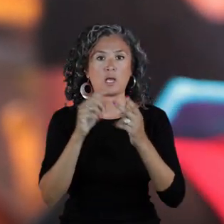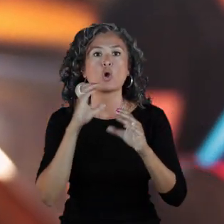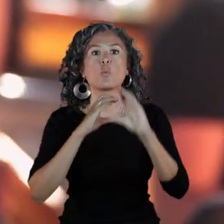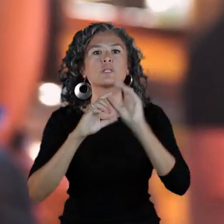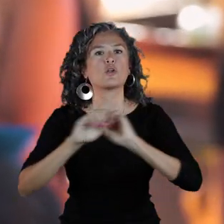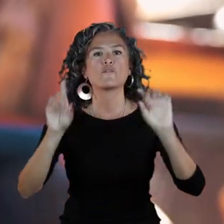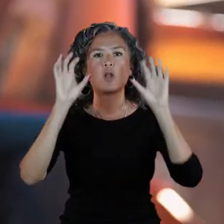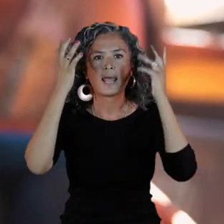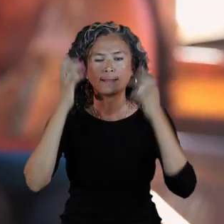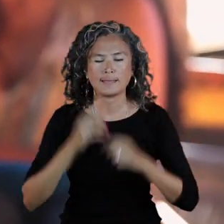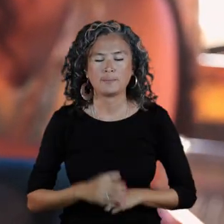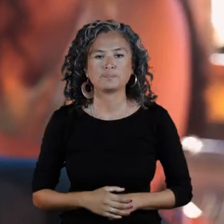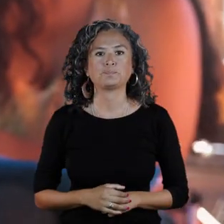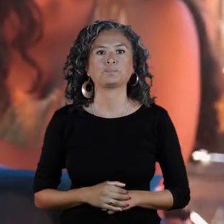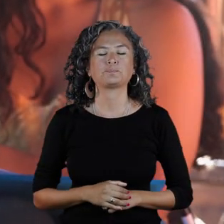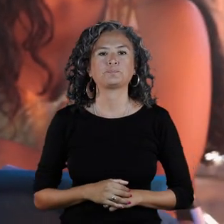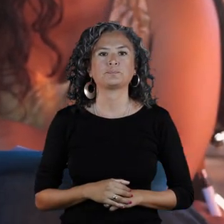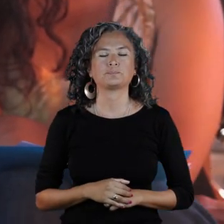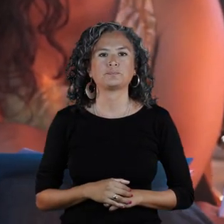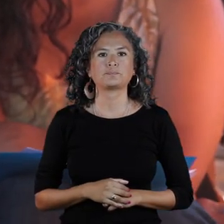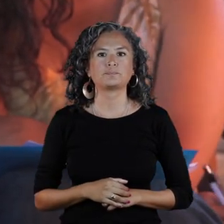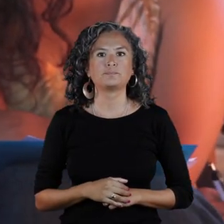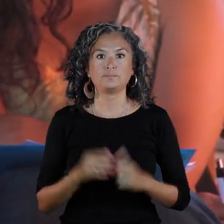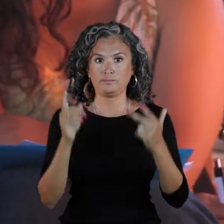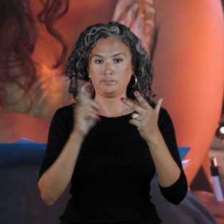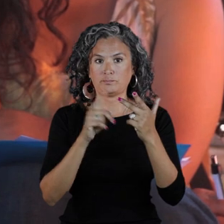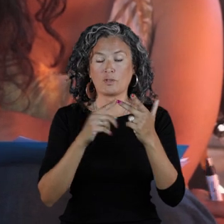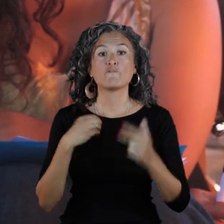Comunicación no violenta